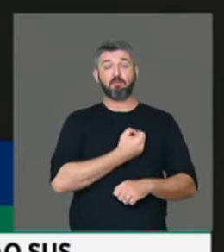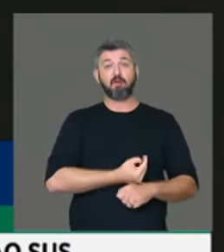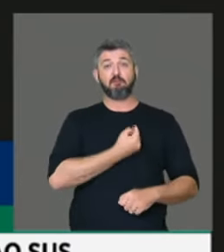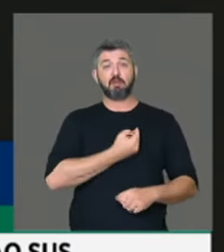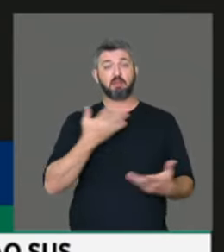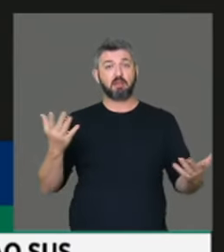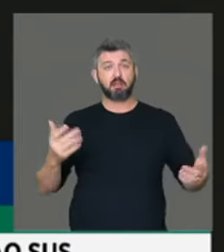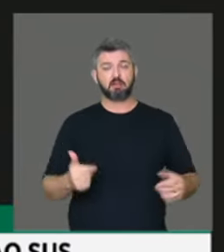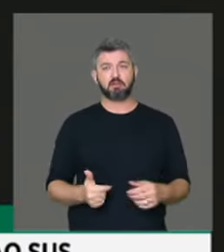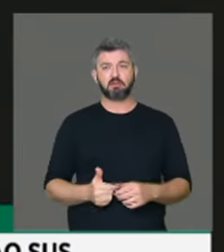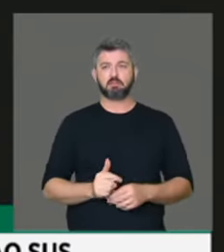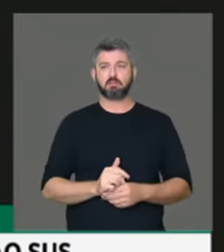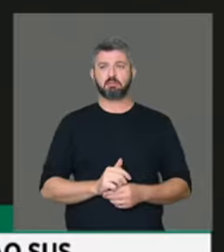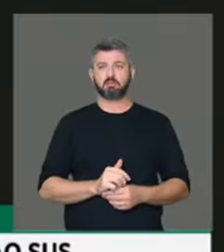SALVAR VIDAS. -- [PRESIDENTE]: COMO